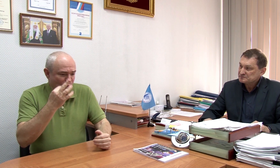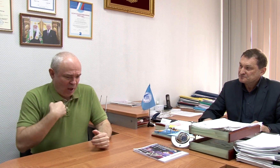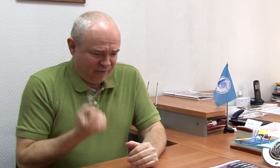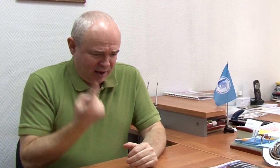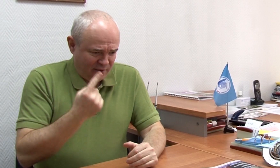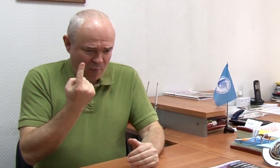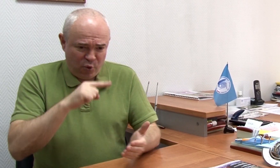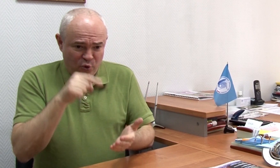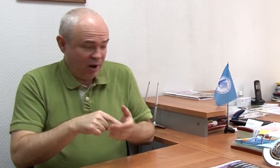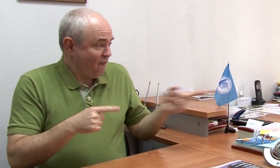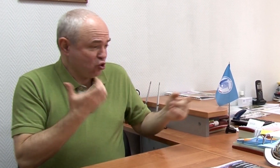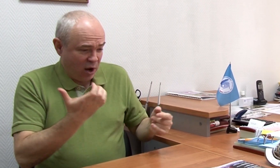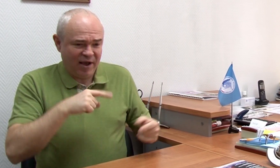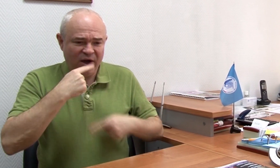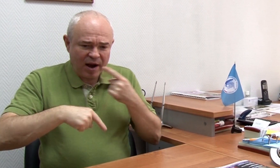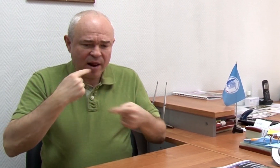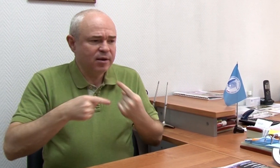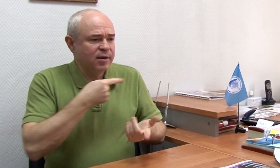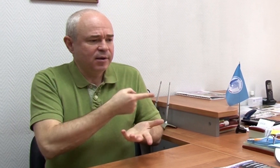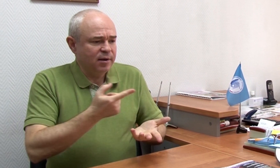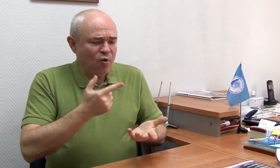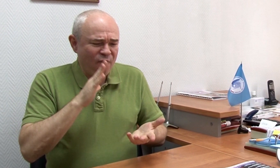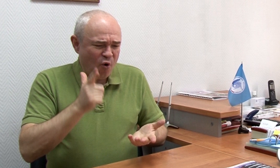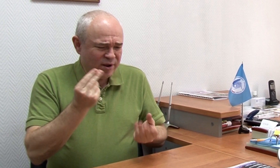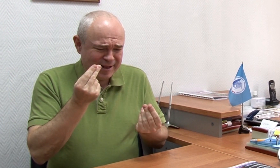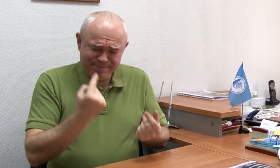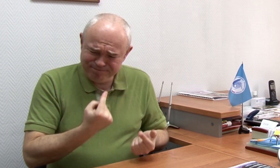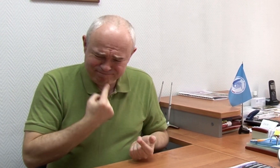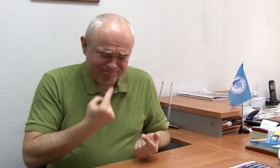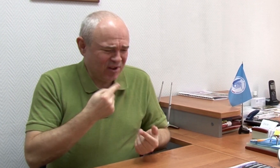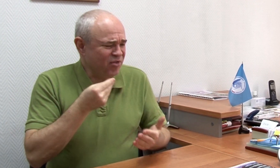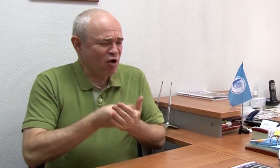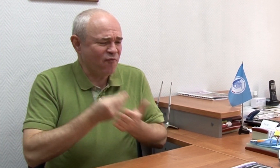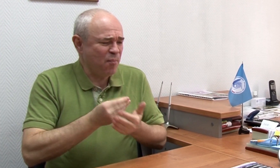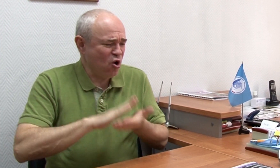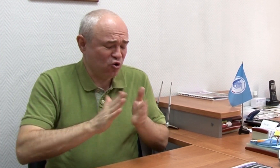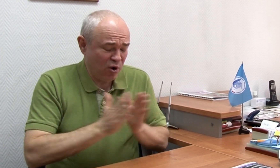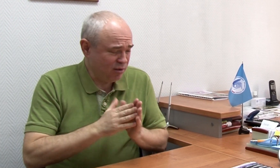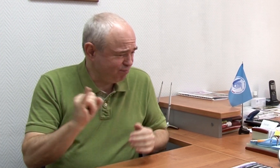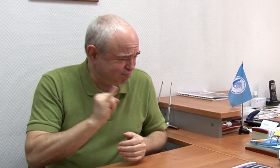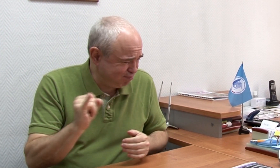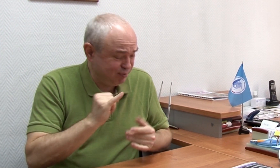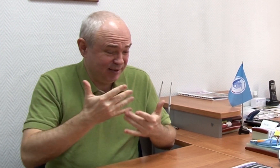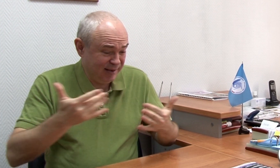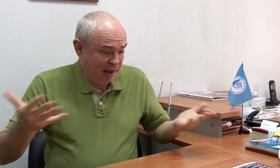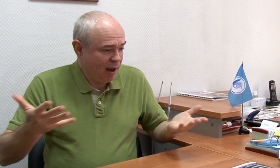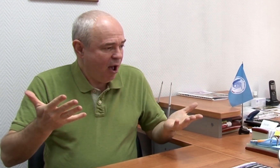Но у меня возникает один вопрос. Вы сейчас говорили о том, что у ВОГ с деньгами туго, финансовое положение тяжёлое и т.д.